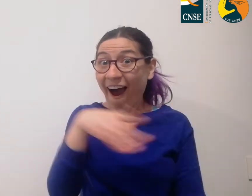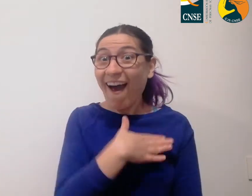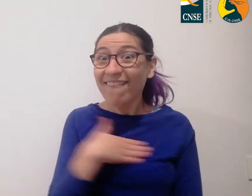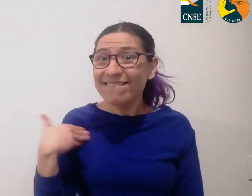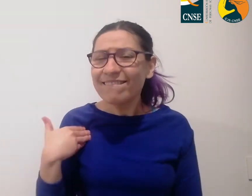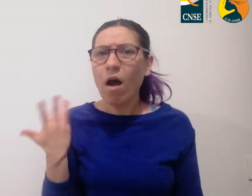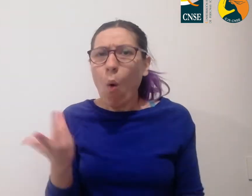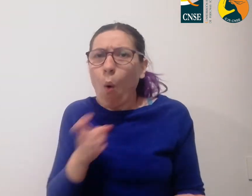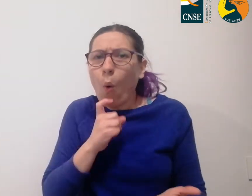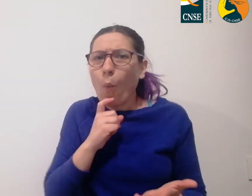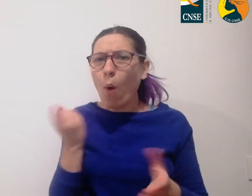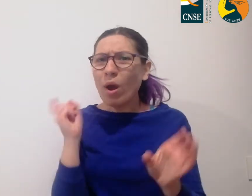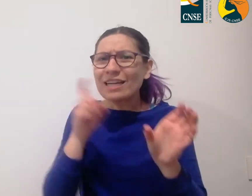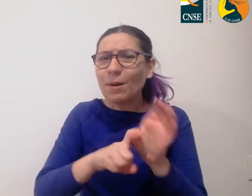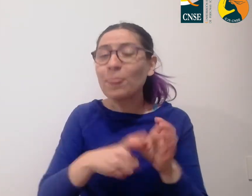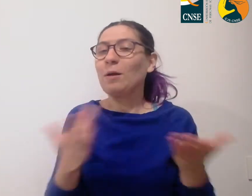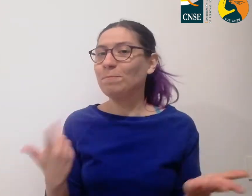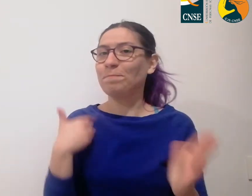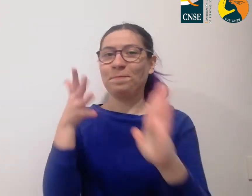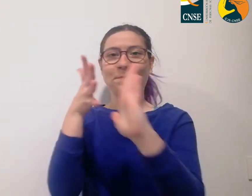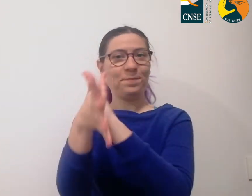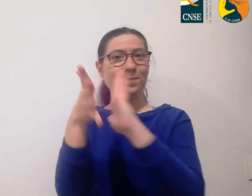¿Te quieres apuntar? ¿Cómo se hace?